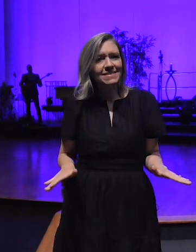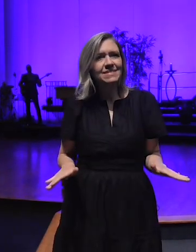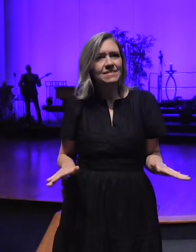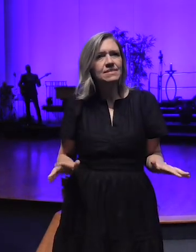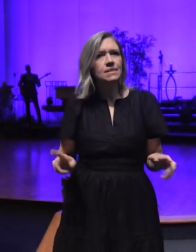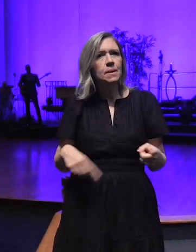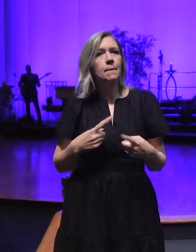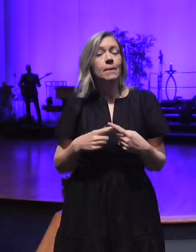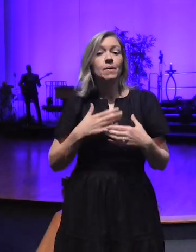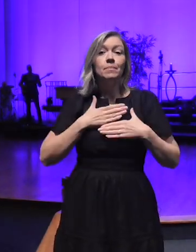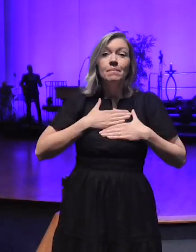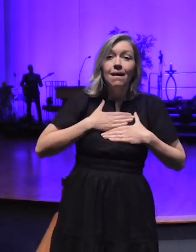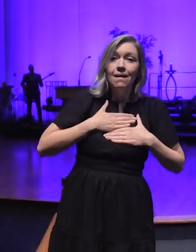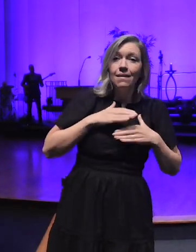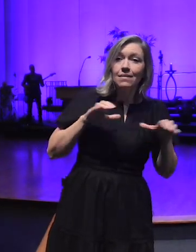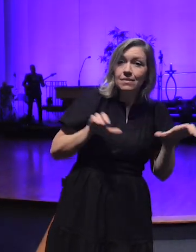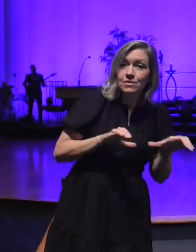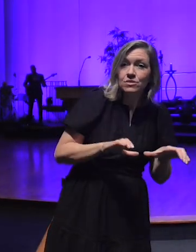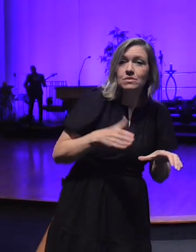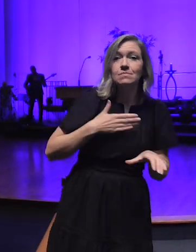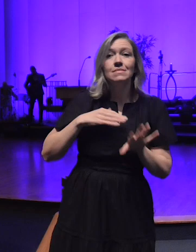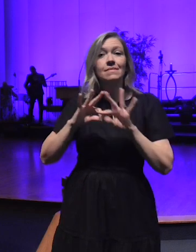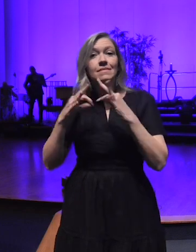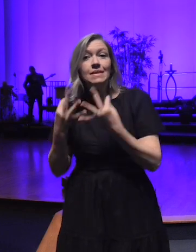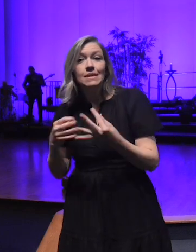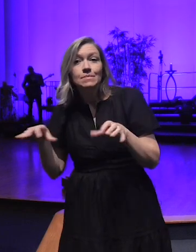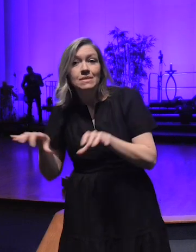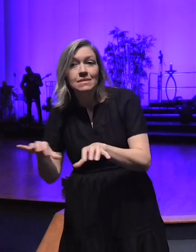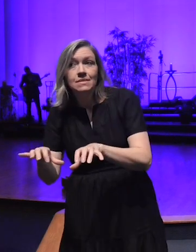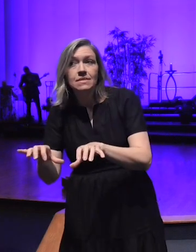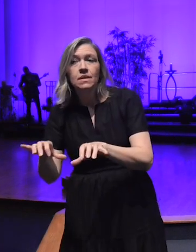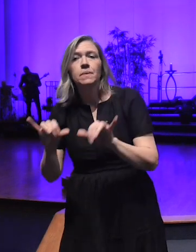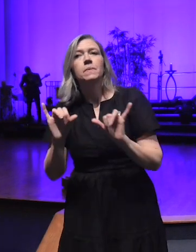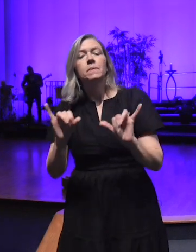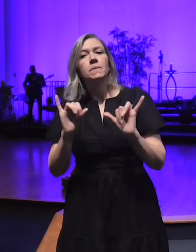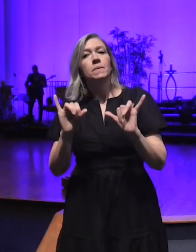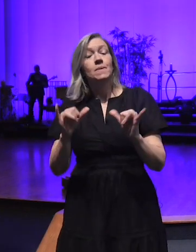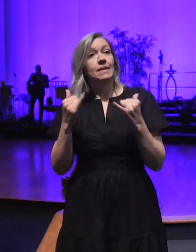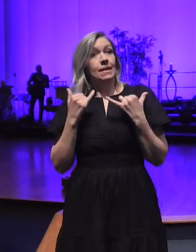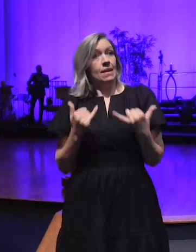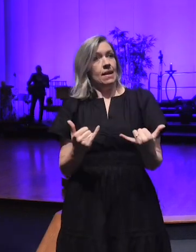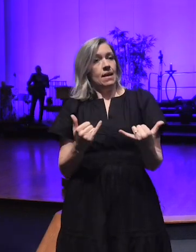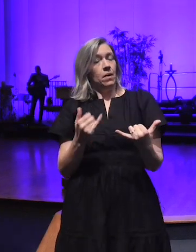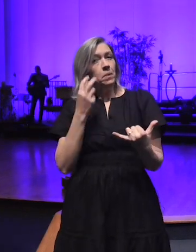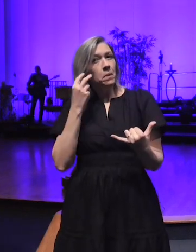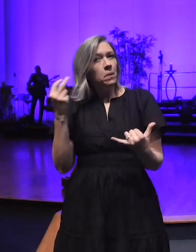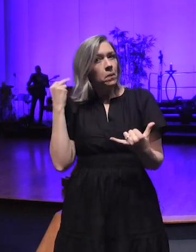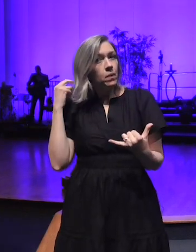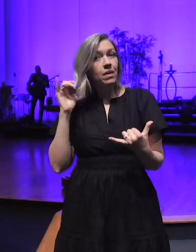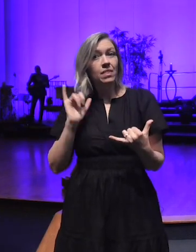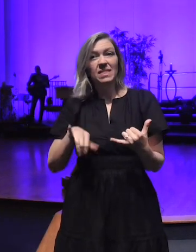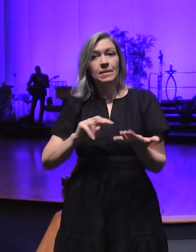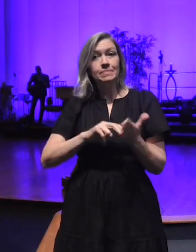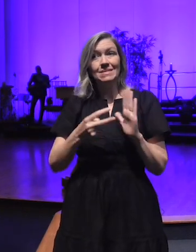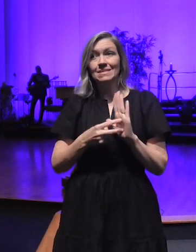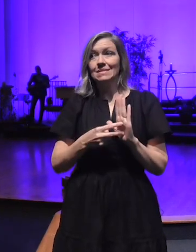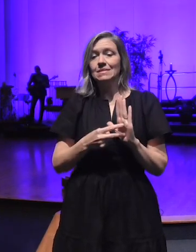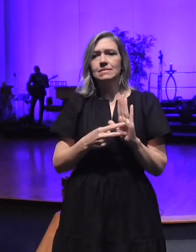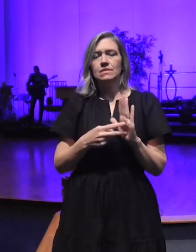que hizo mi familia y lo que eso hace por mí ahora es esa paz subyacente. No